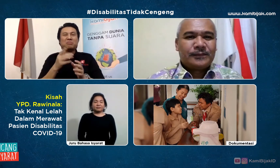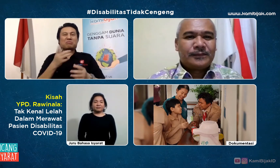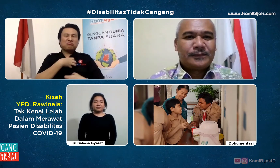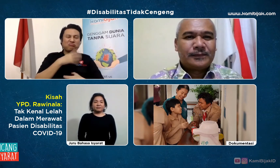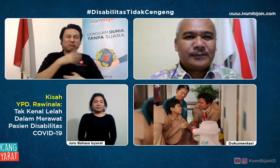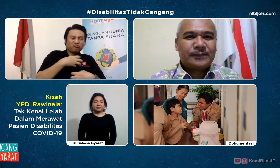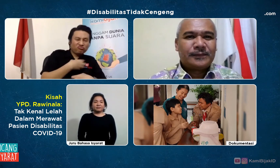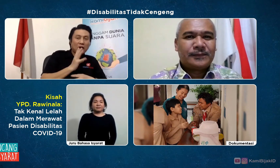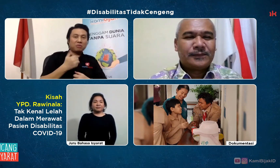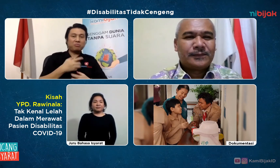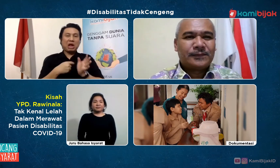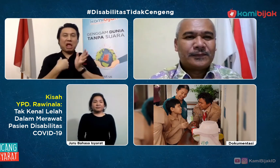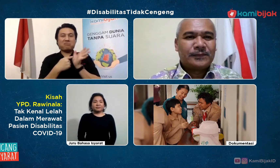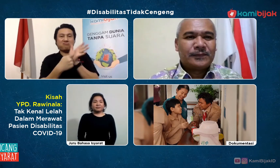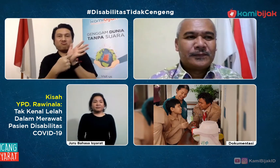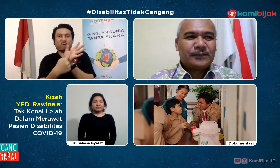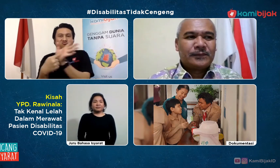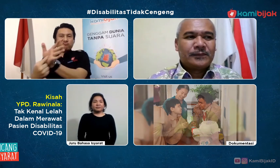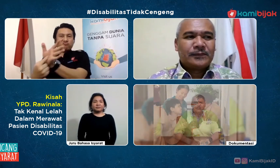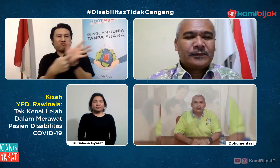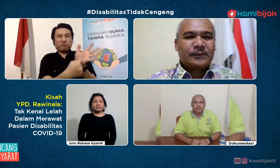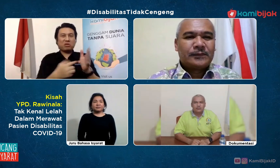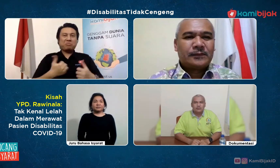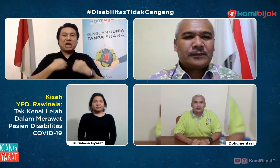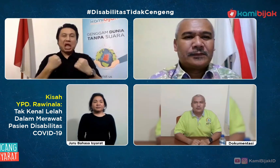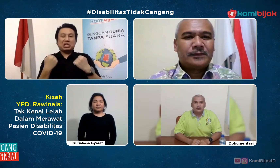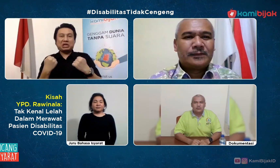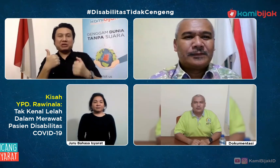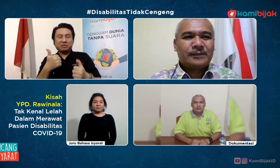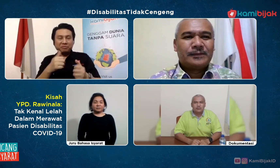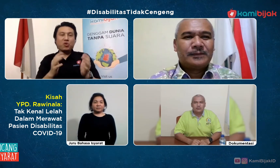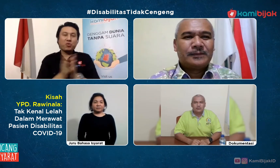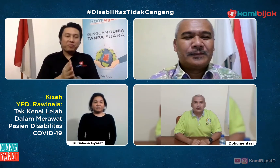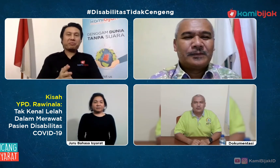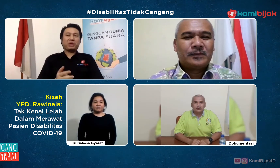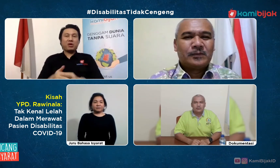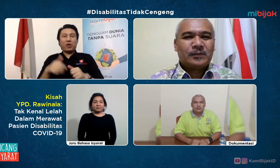ya memang harus berani ya jadi teman-temannya stabilitas masalah